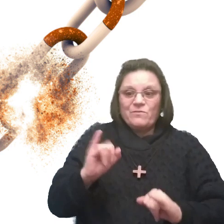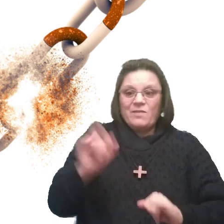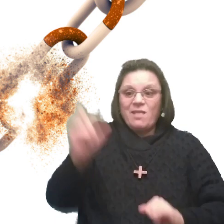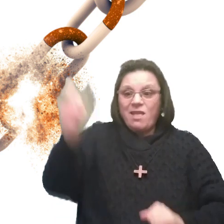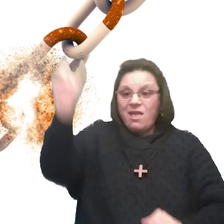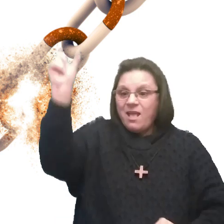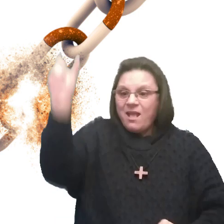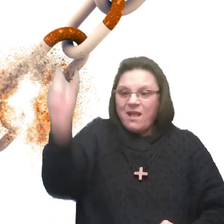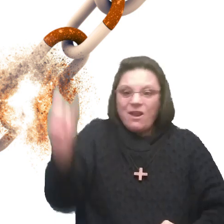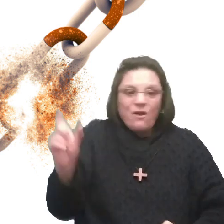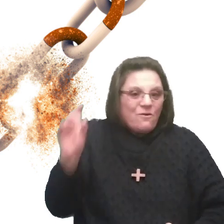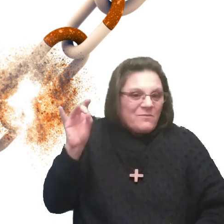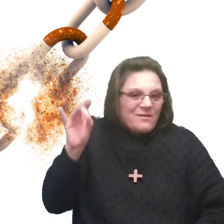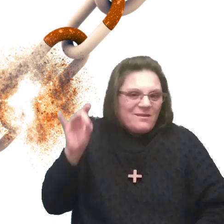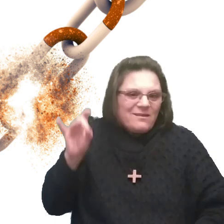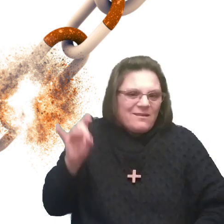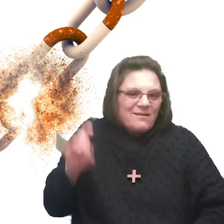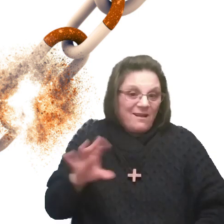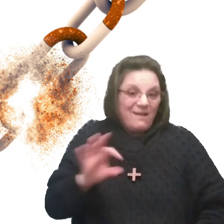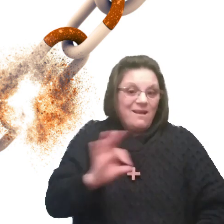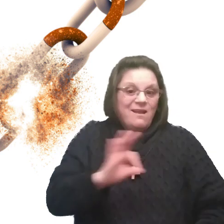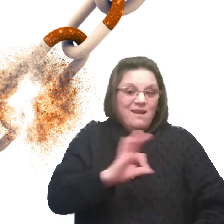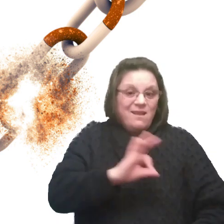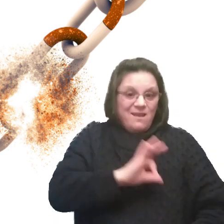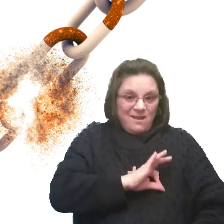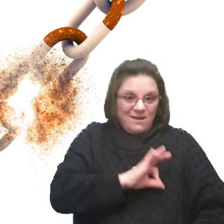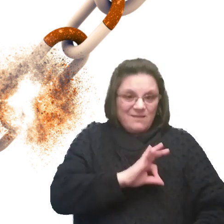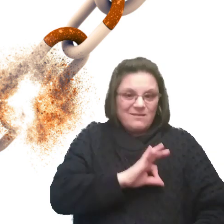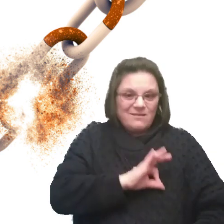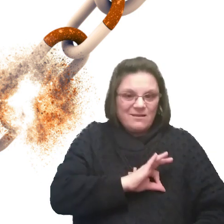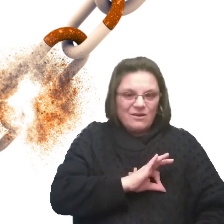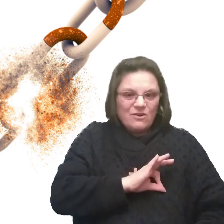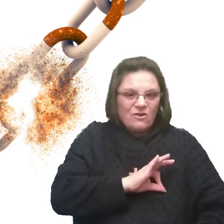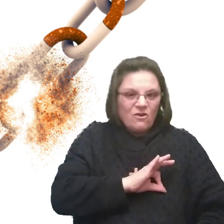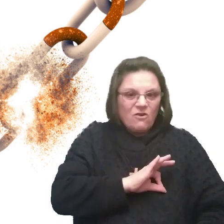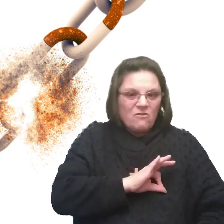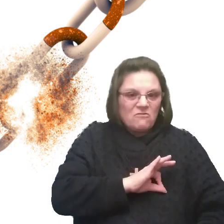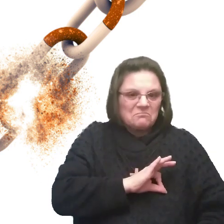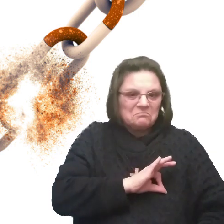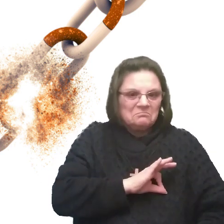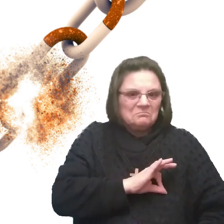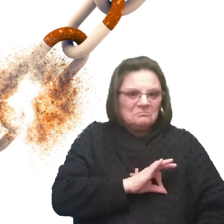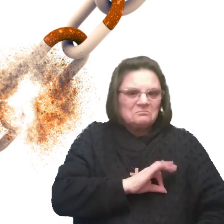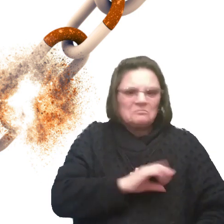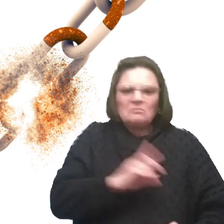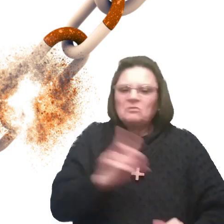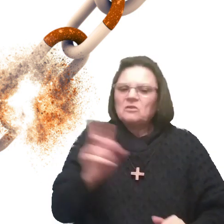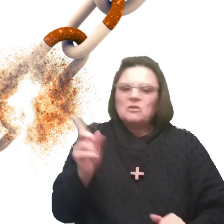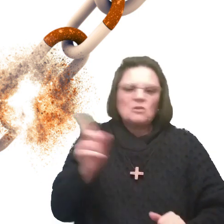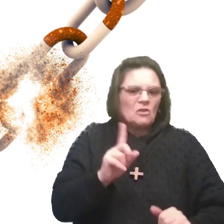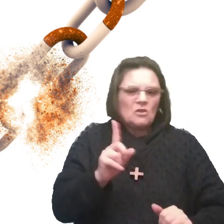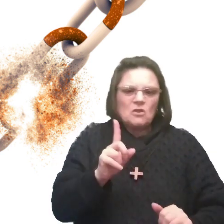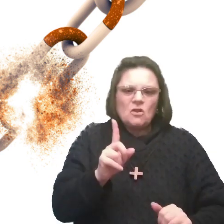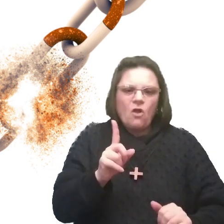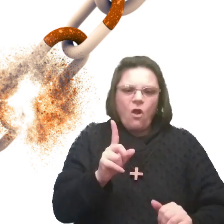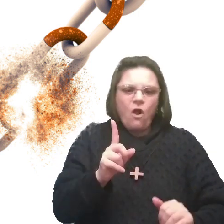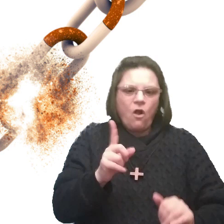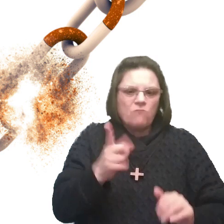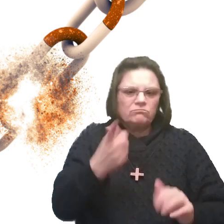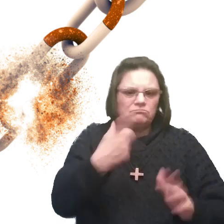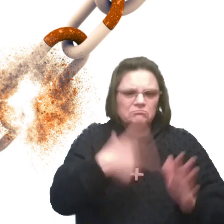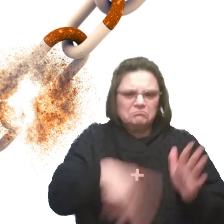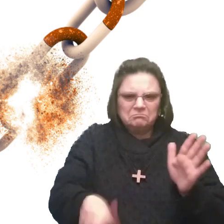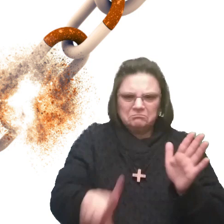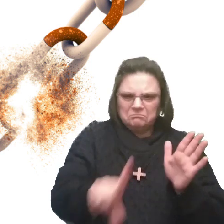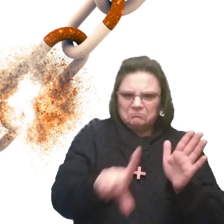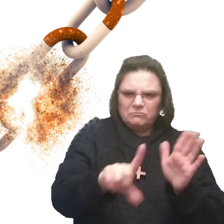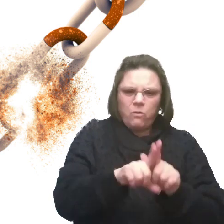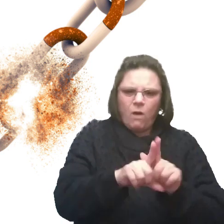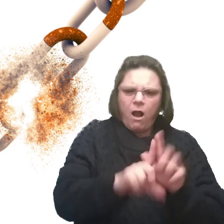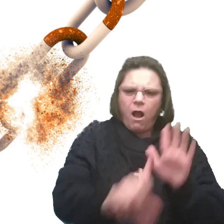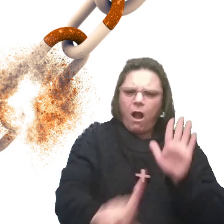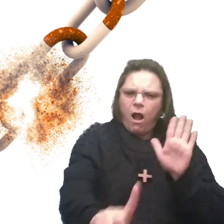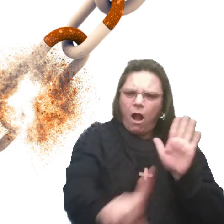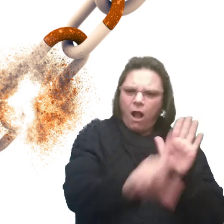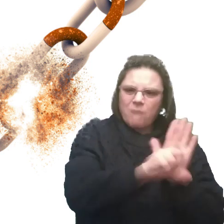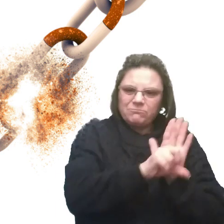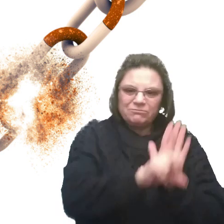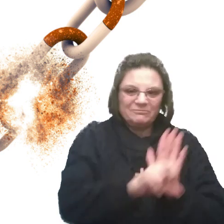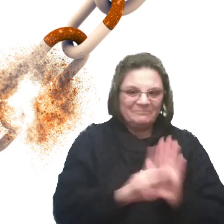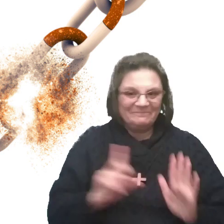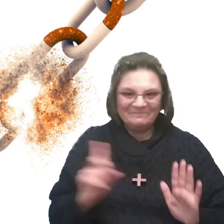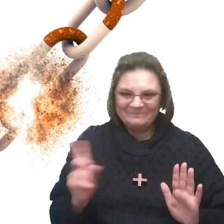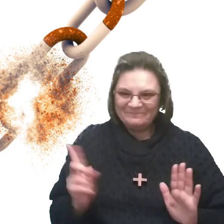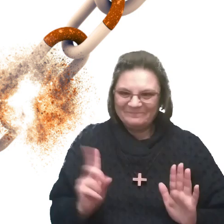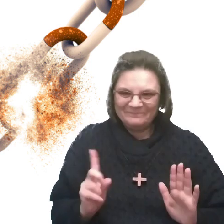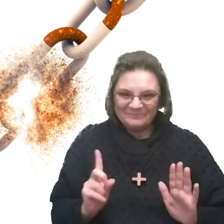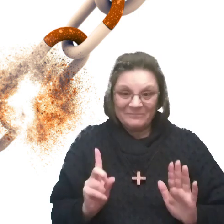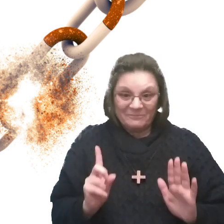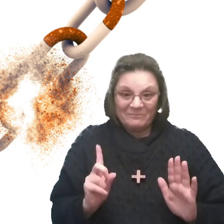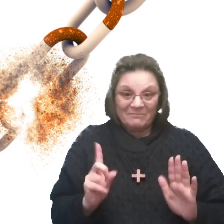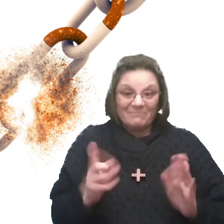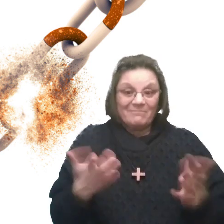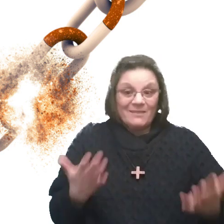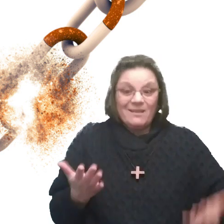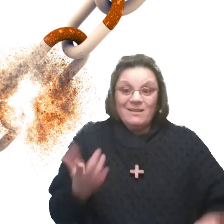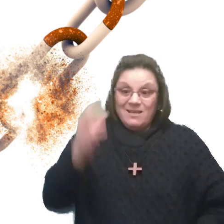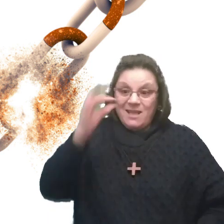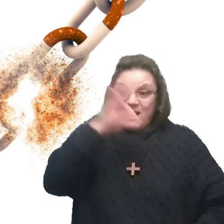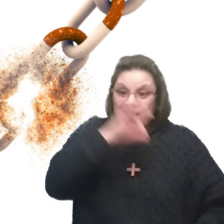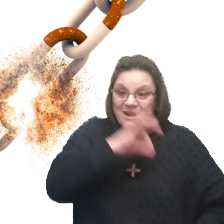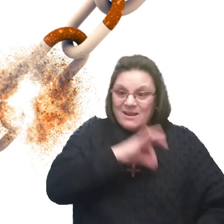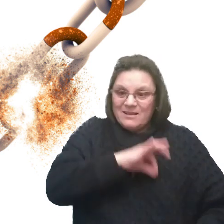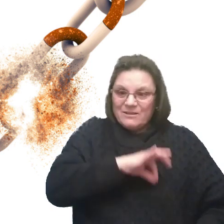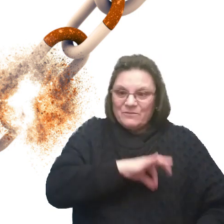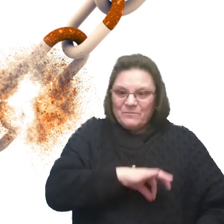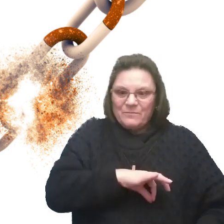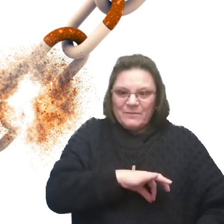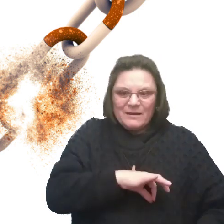dichoso el hombre a quien el Señor no le apunta el delito